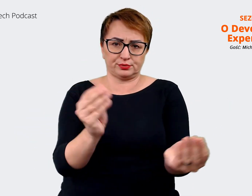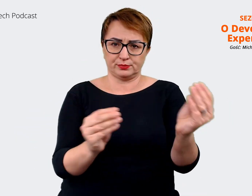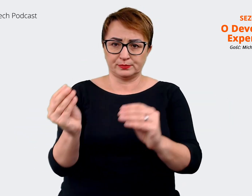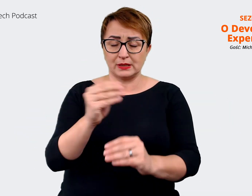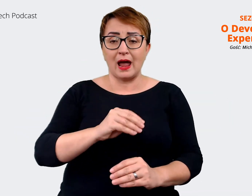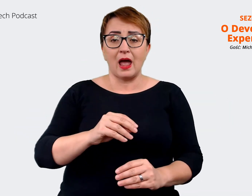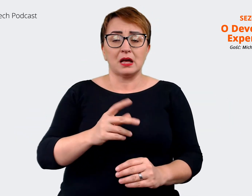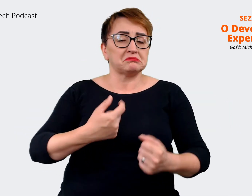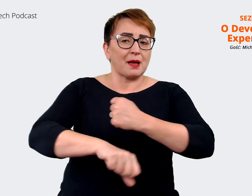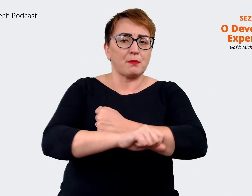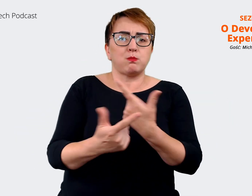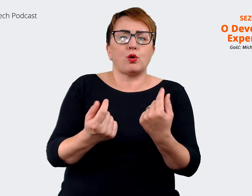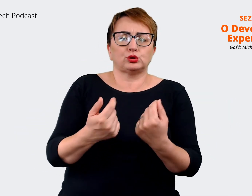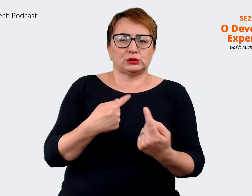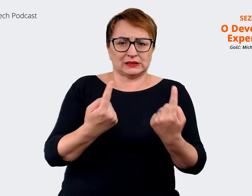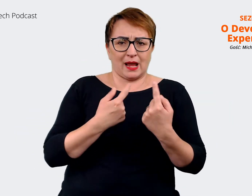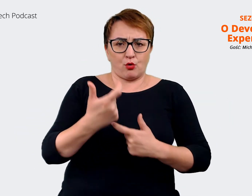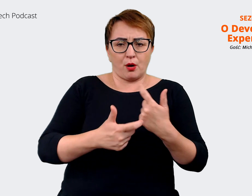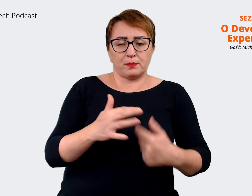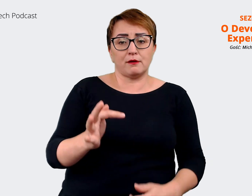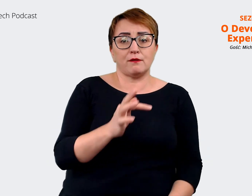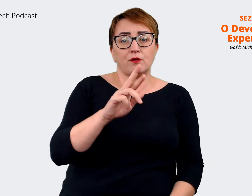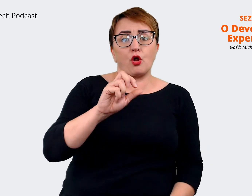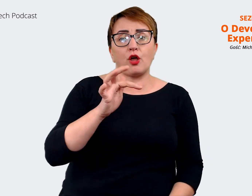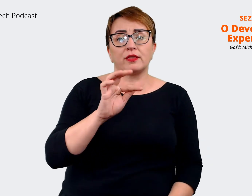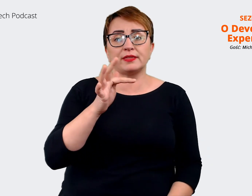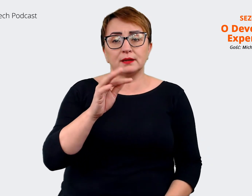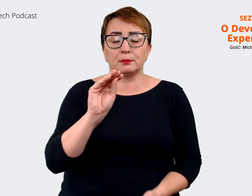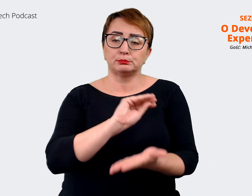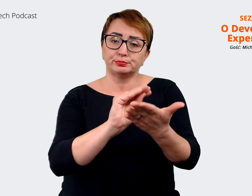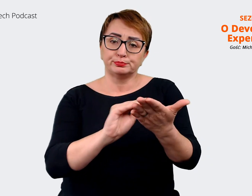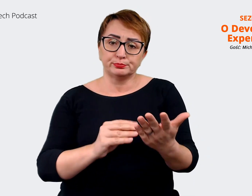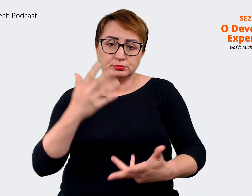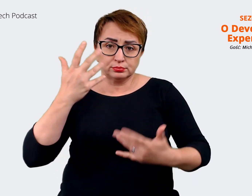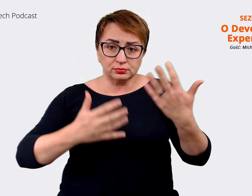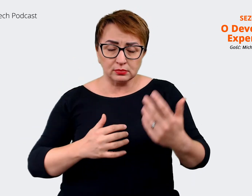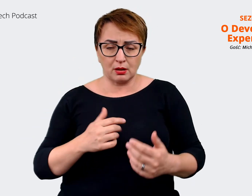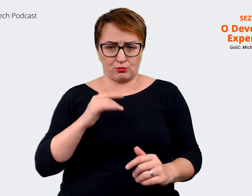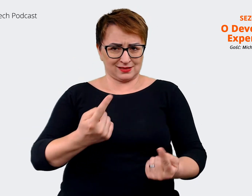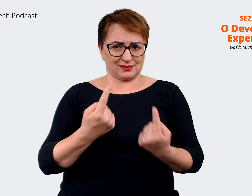zamiast sobie samemu ten front pisać to z gotowych klocków może to poskładać, które w dodatku już